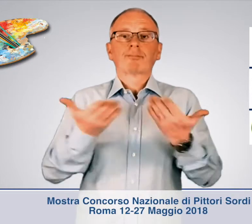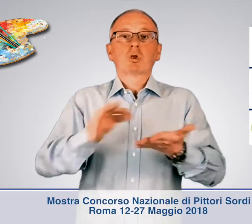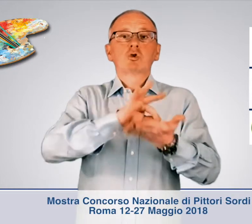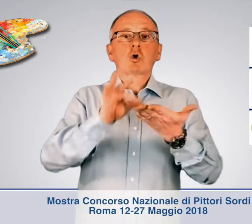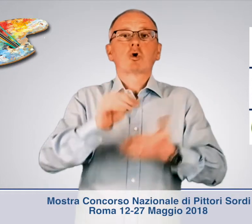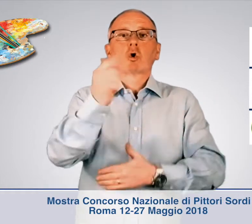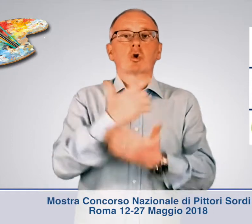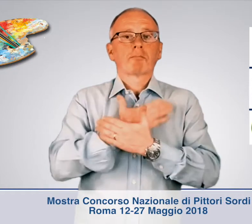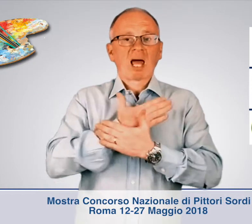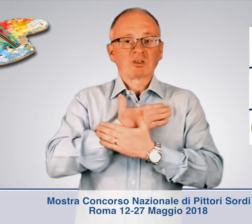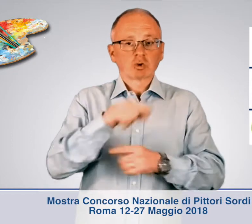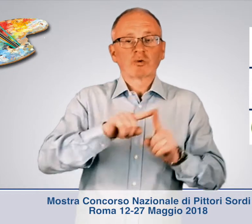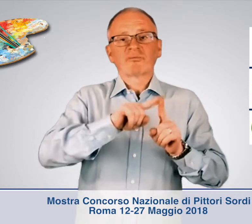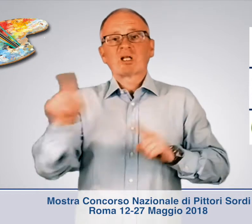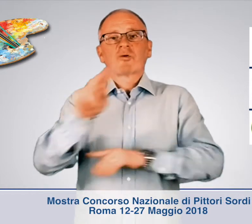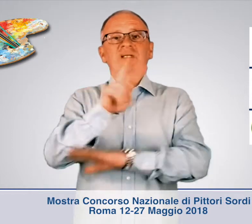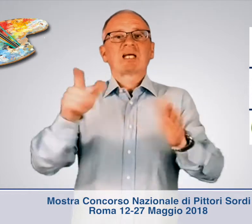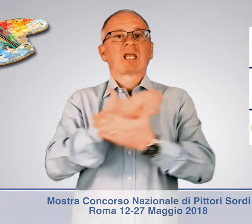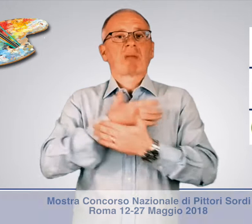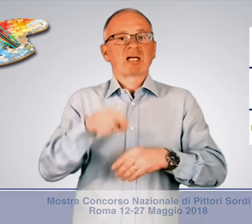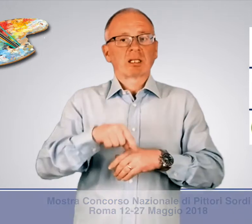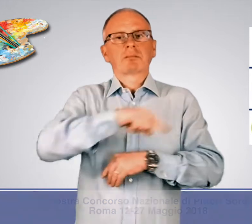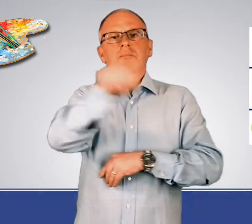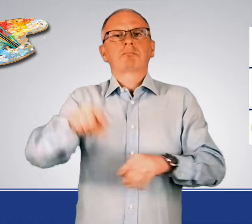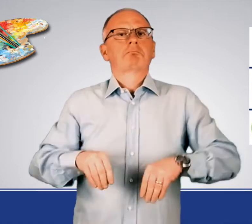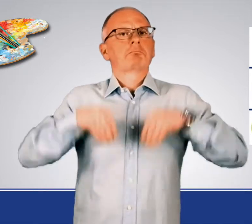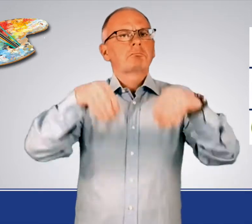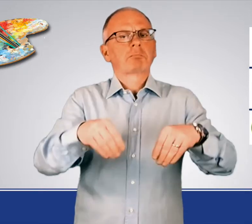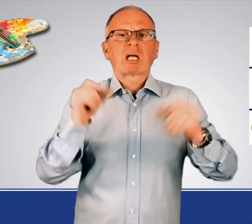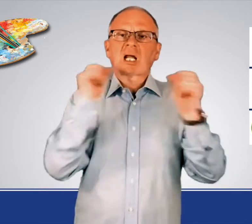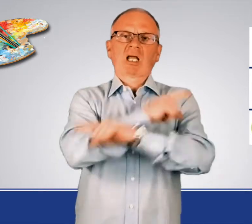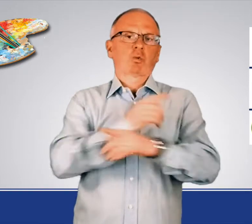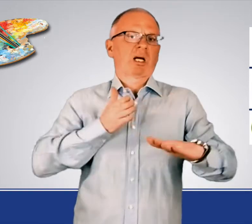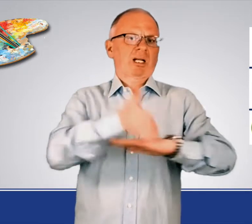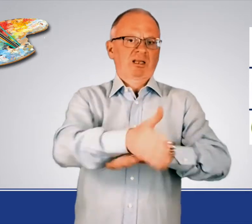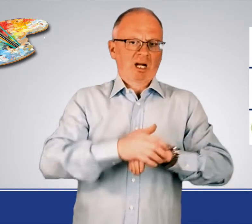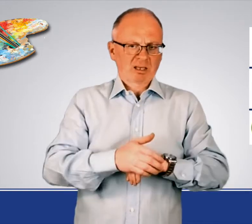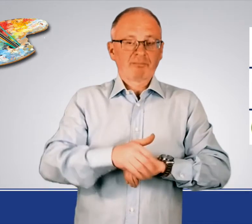La Mostra inizia dal giorno 12 Maggio fino al 27 Maggio. L'ingresso è gratuito per tutti.